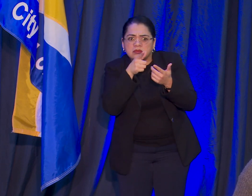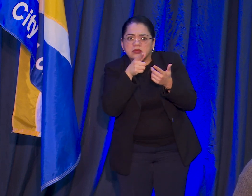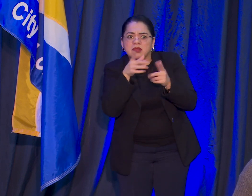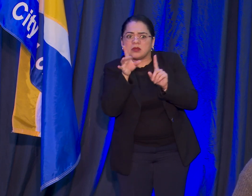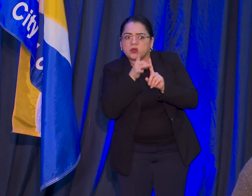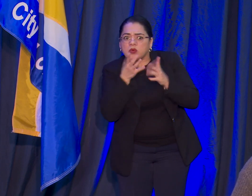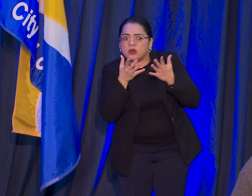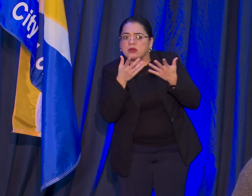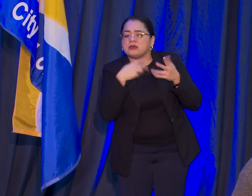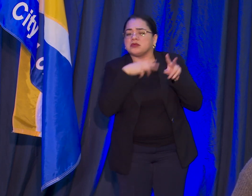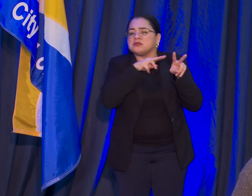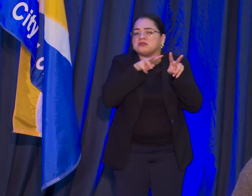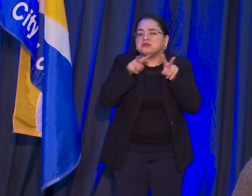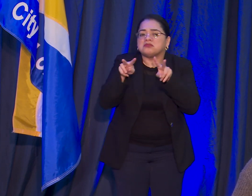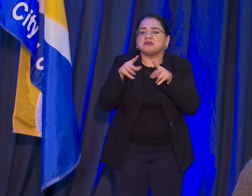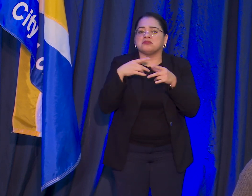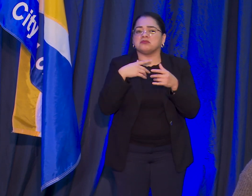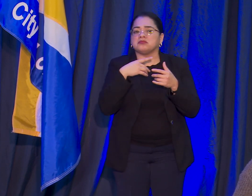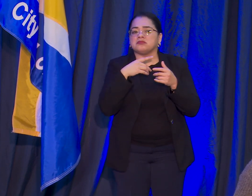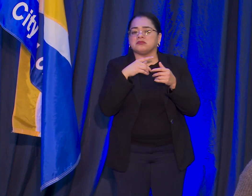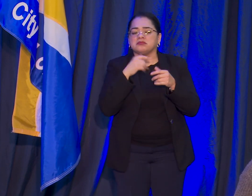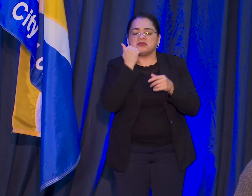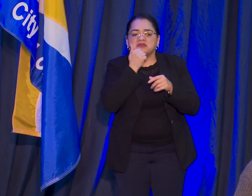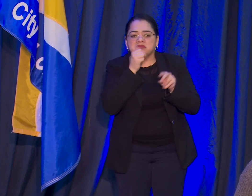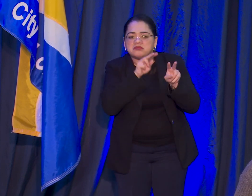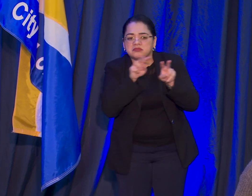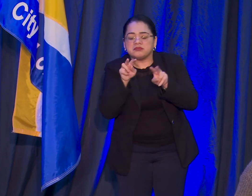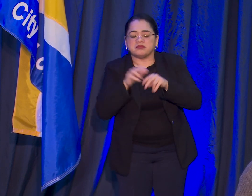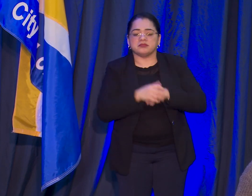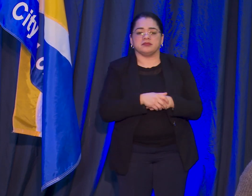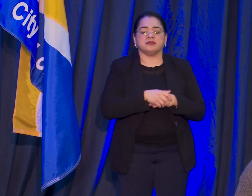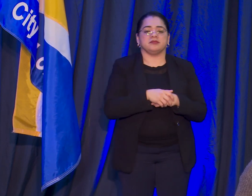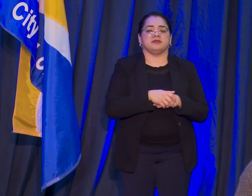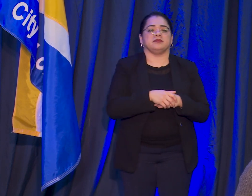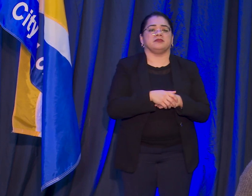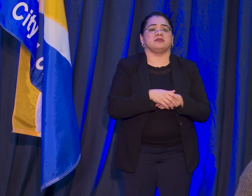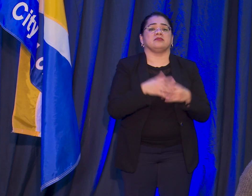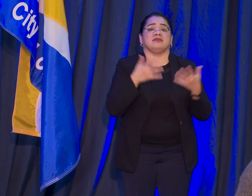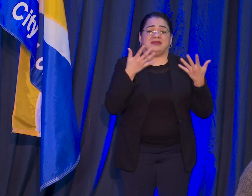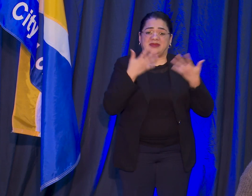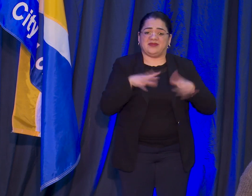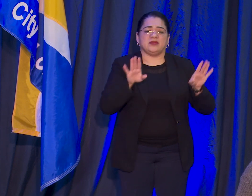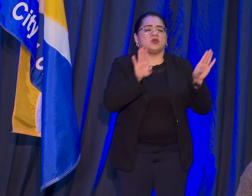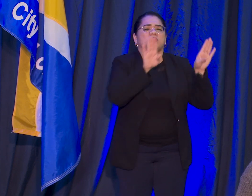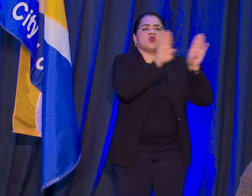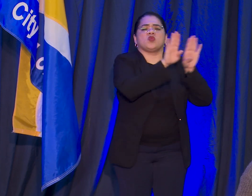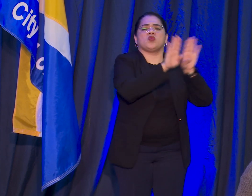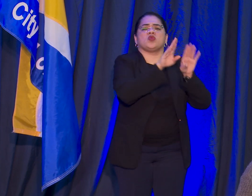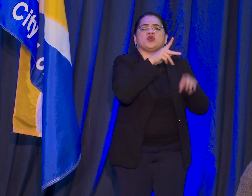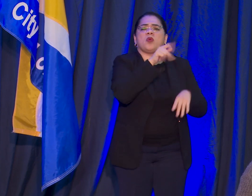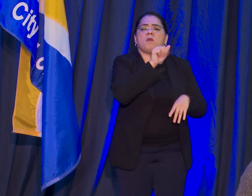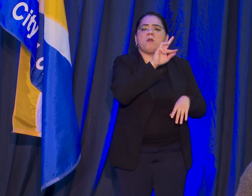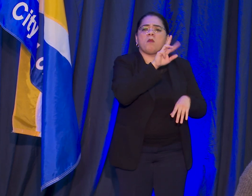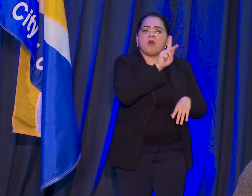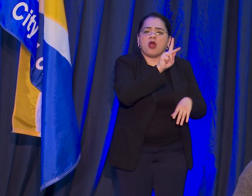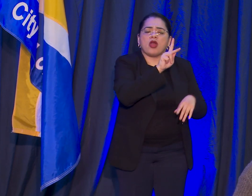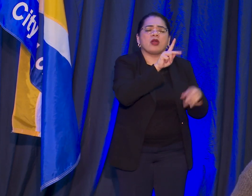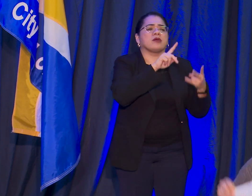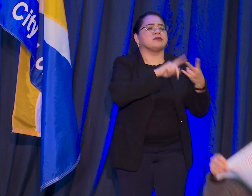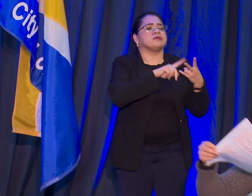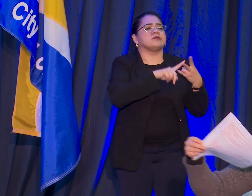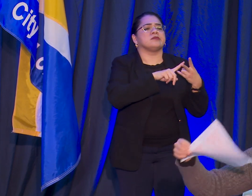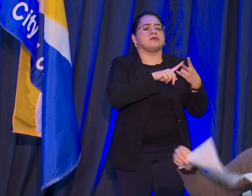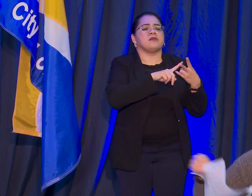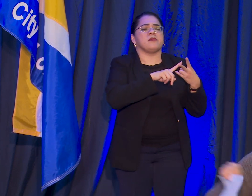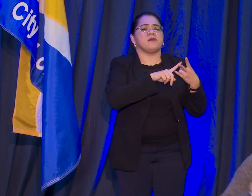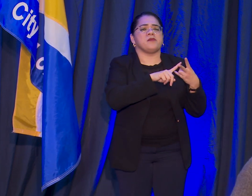am en cuanto news report a a most and pasado sarah parkus eat ambien him nah